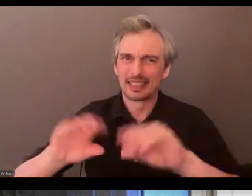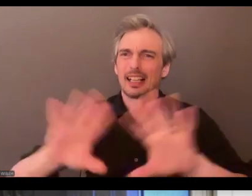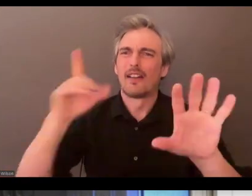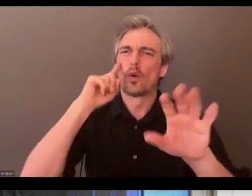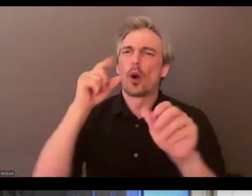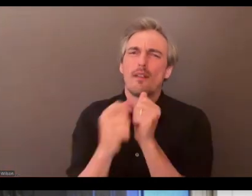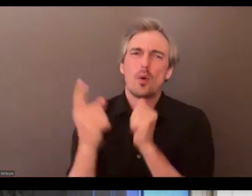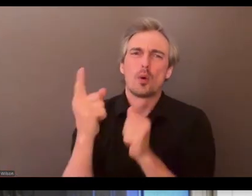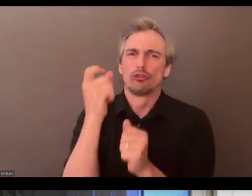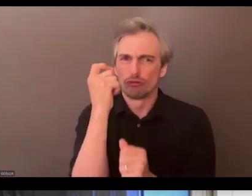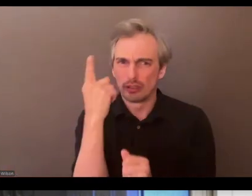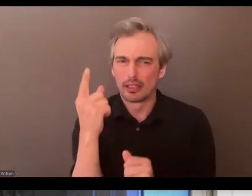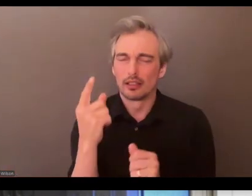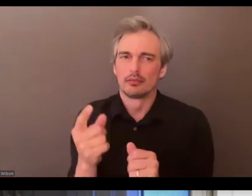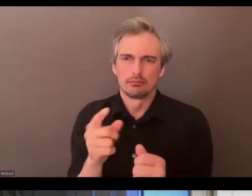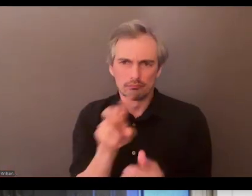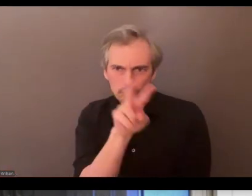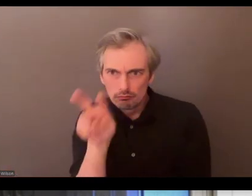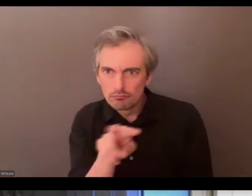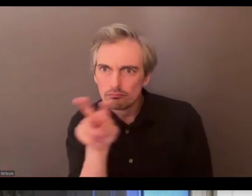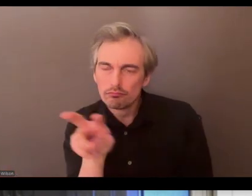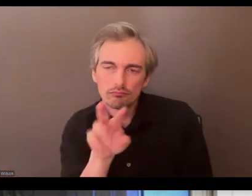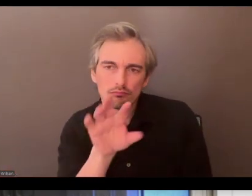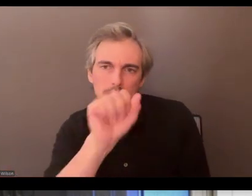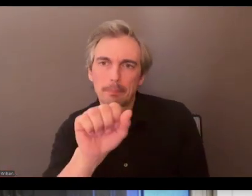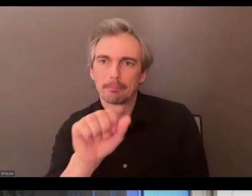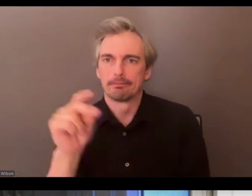彼らがどれだけ時間がないか、私たちは皆知っています。